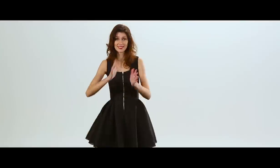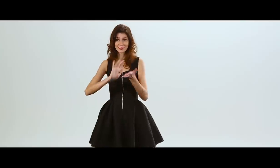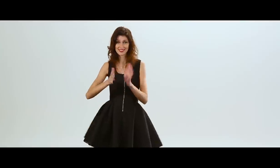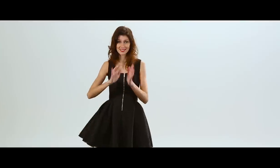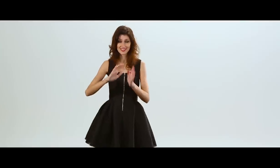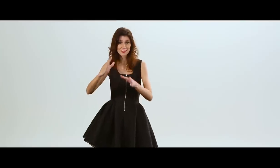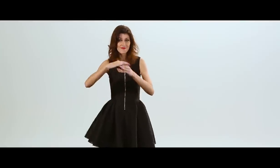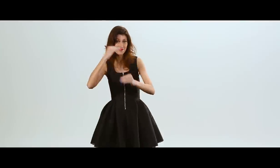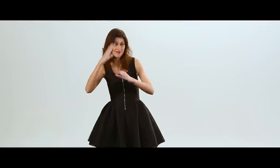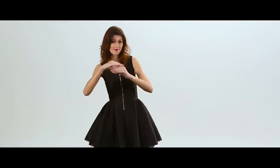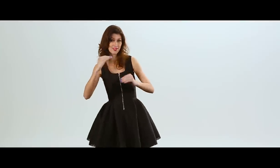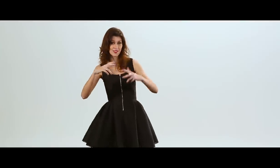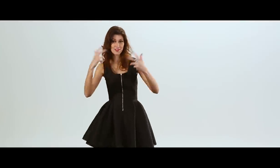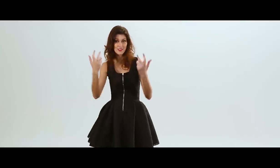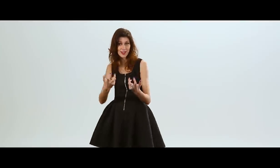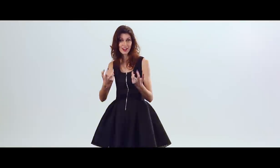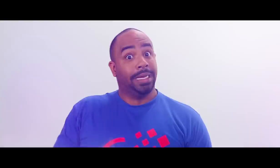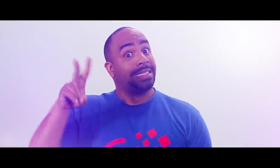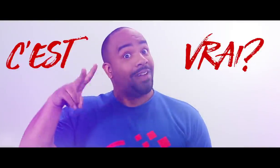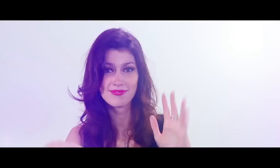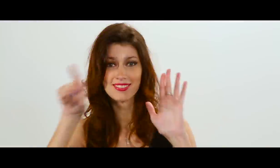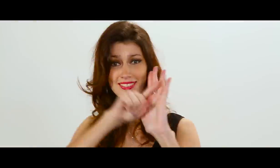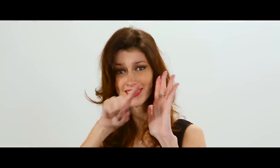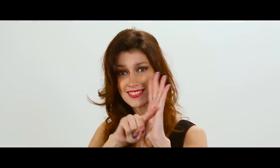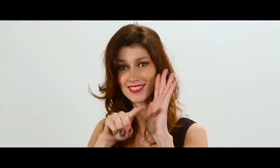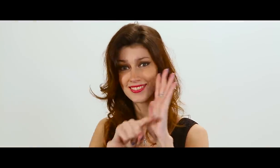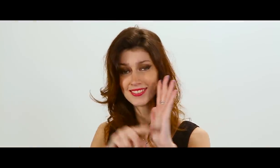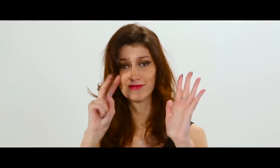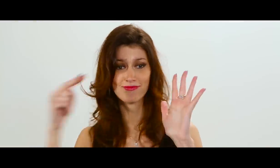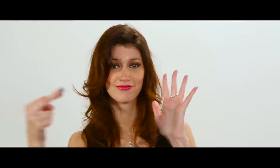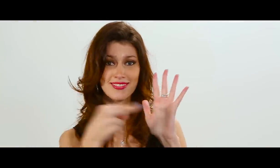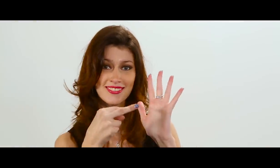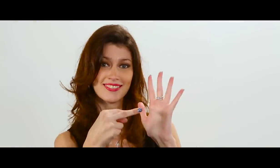tu veux apprendre la langue des signes Alors écoute bien les consignes